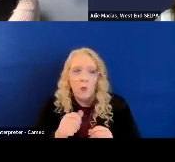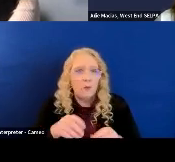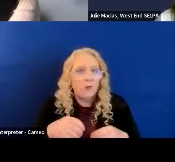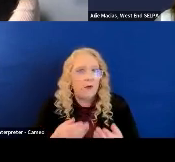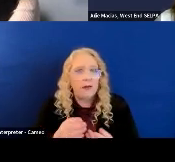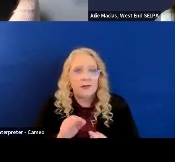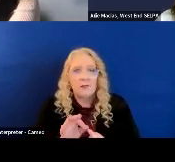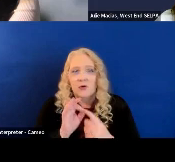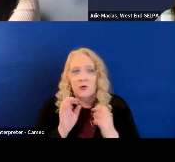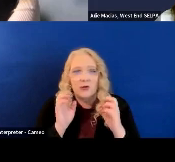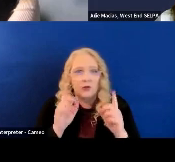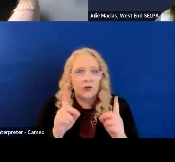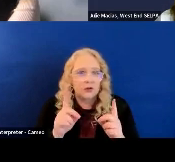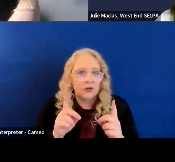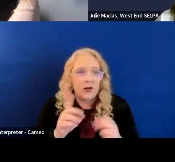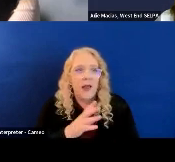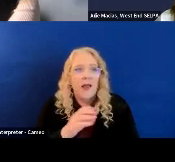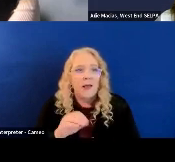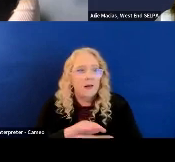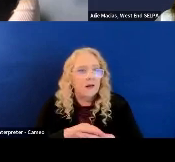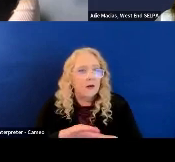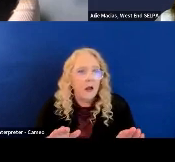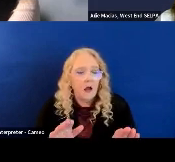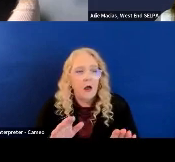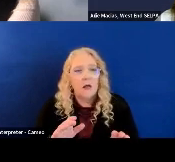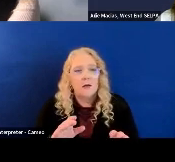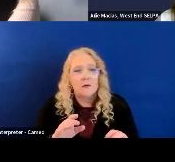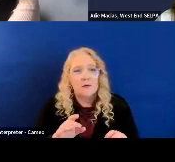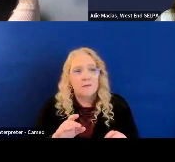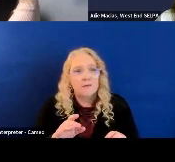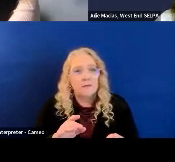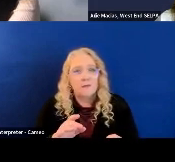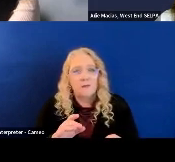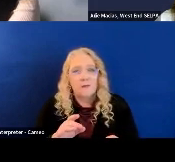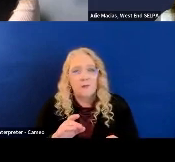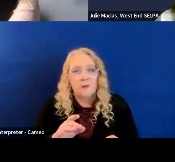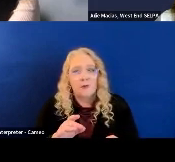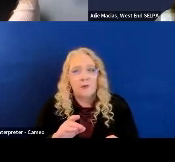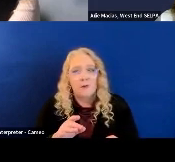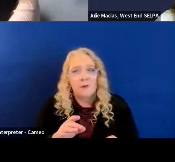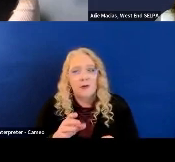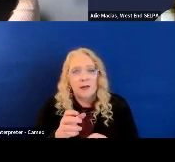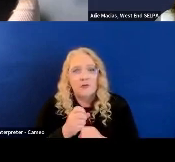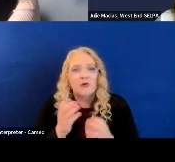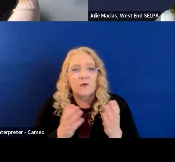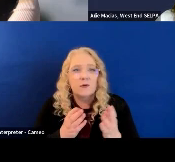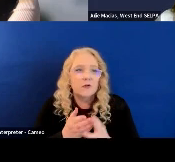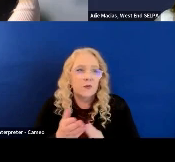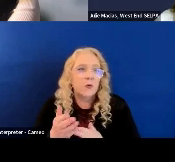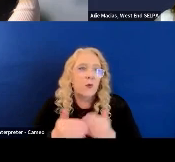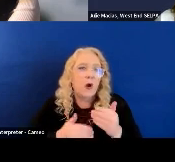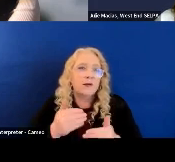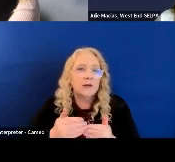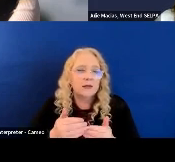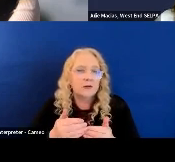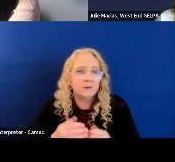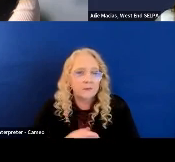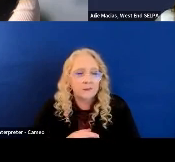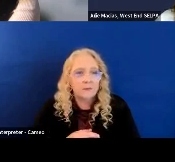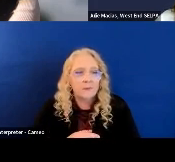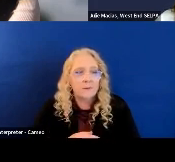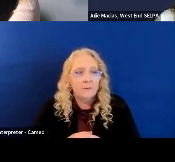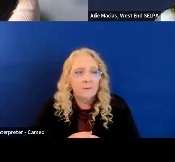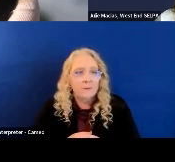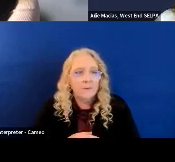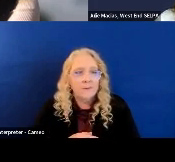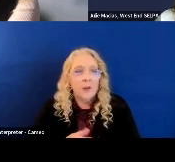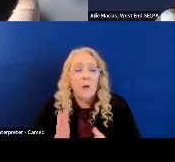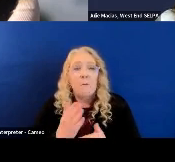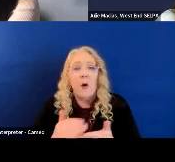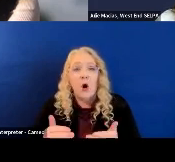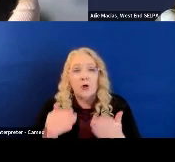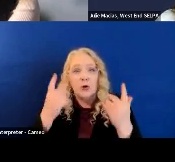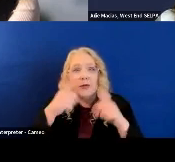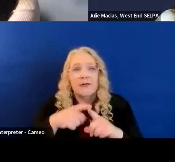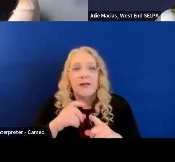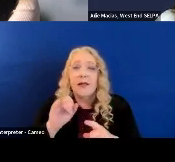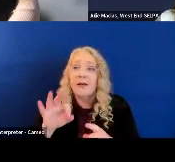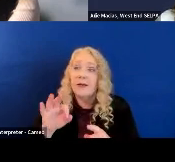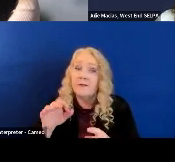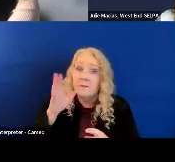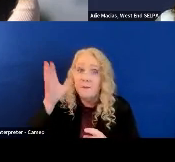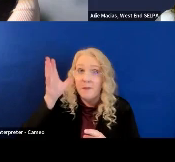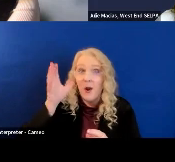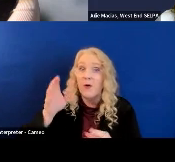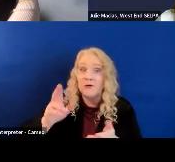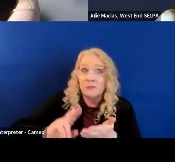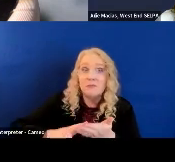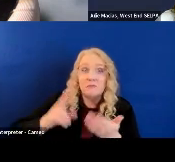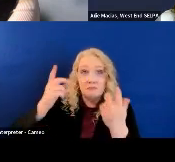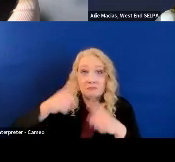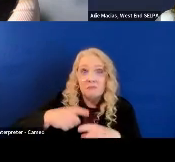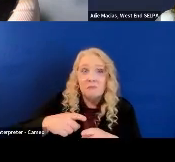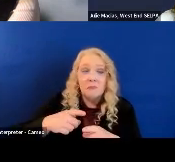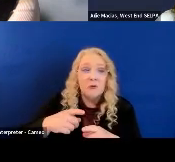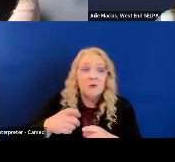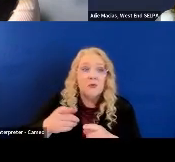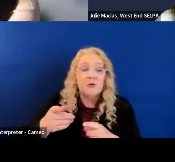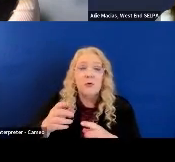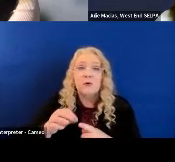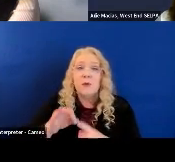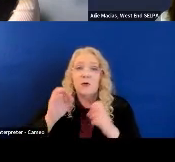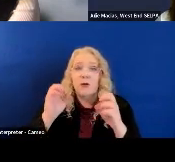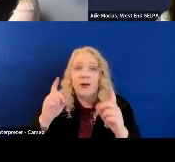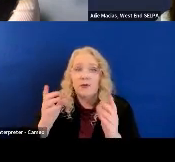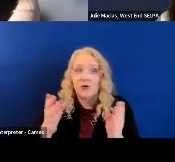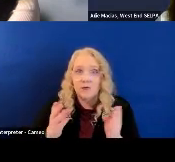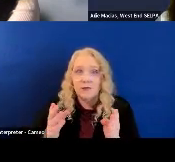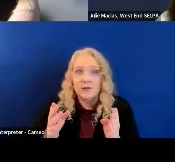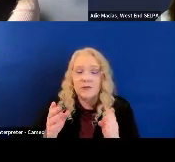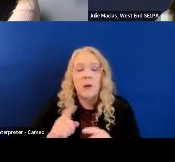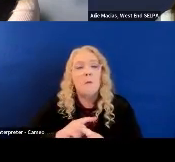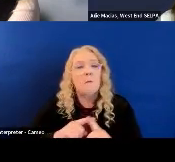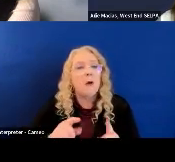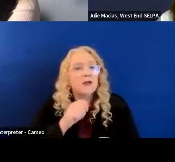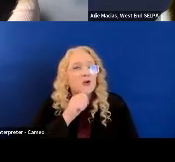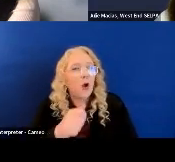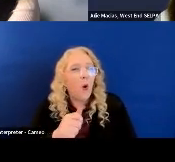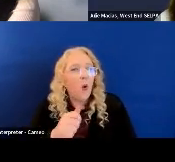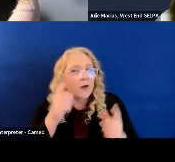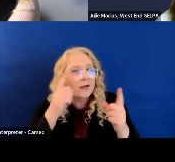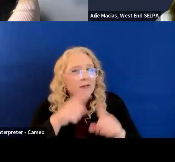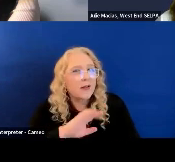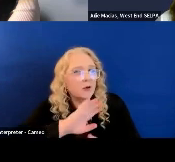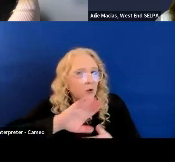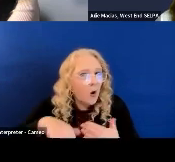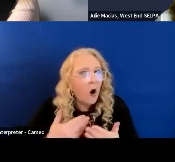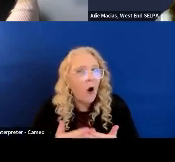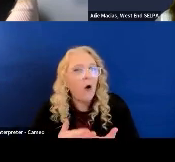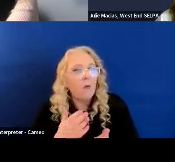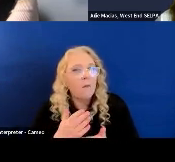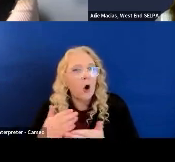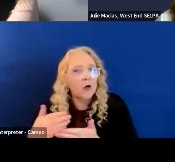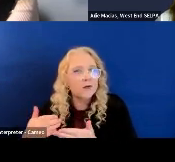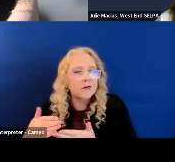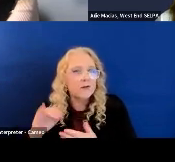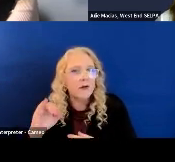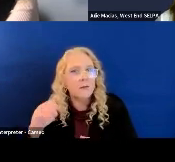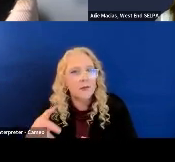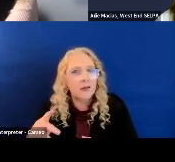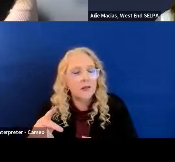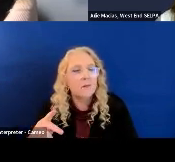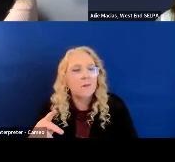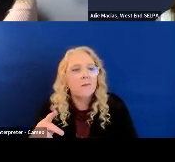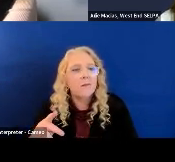no debe brindar educación especial y servicios relacionados y no buscará brindar servicios a través de procedimientos de debido proceso. Consentimiento parcial: si los padres dan su consentimiento por escrito para la provision de servicios de educación especial y servicios relacionados